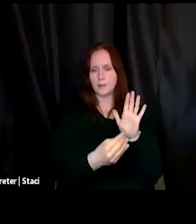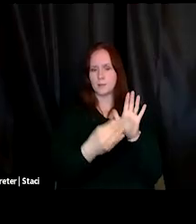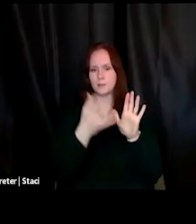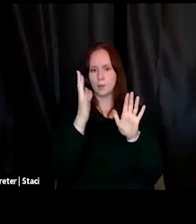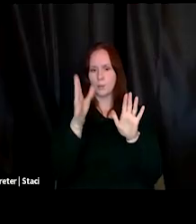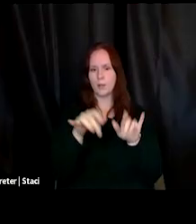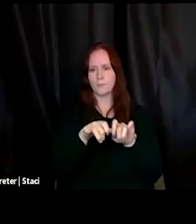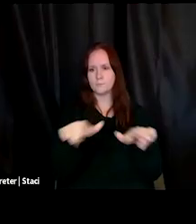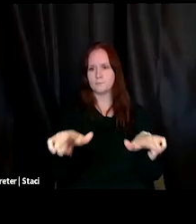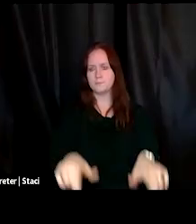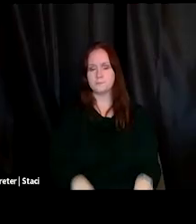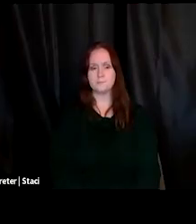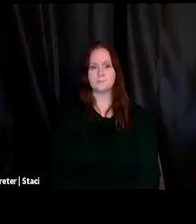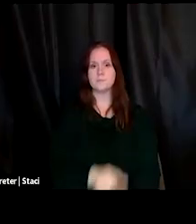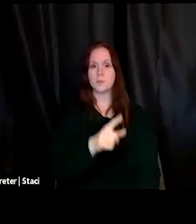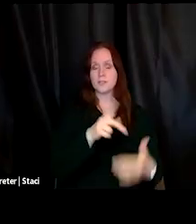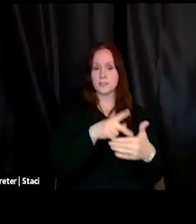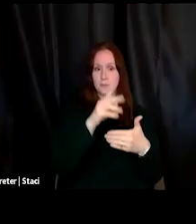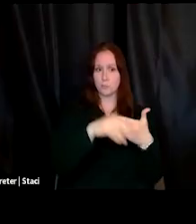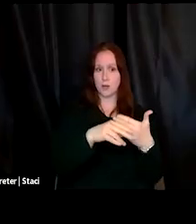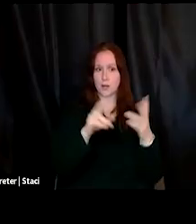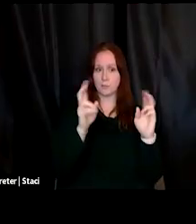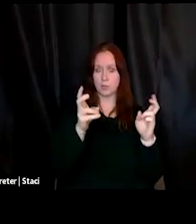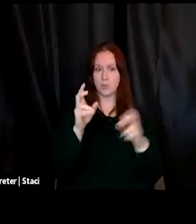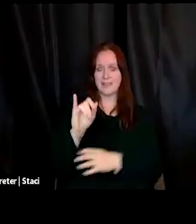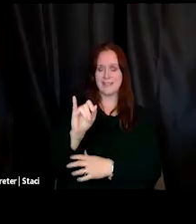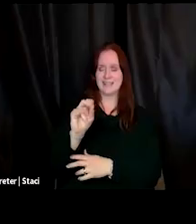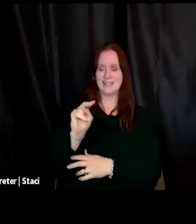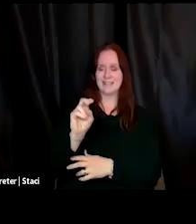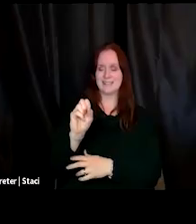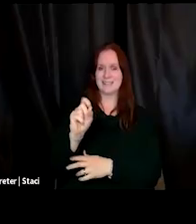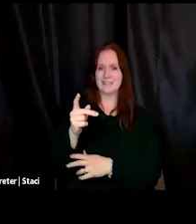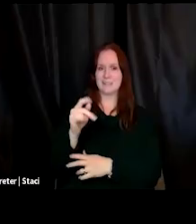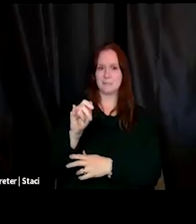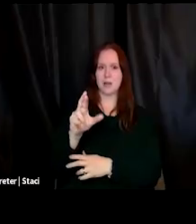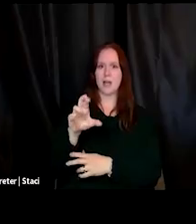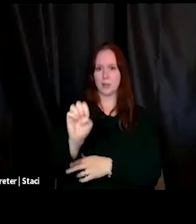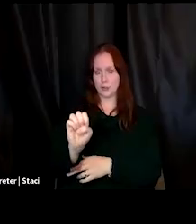Normalmente, yo recibo mis referencias